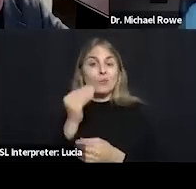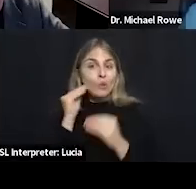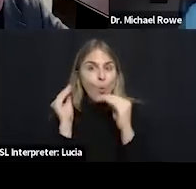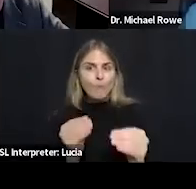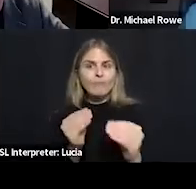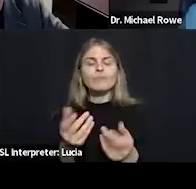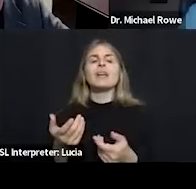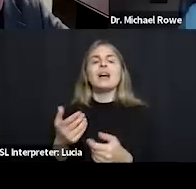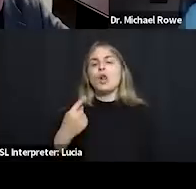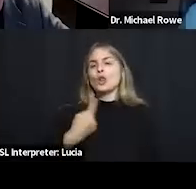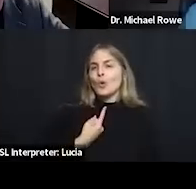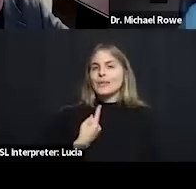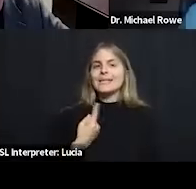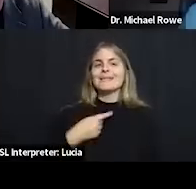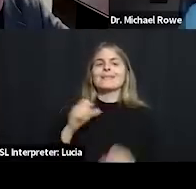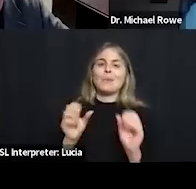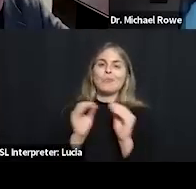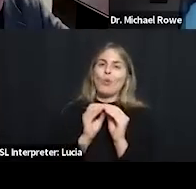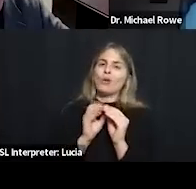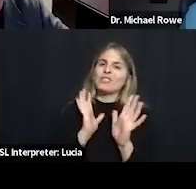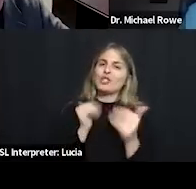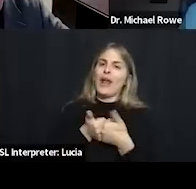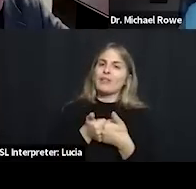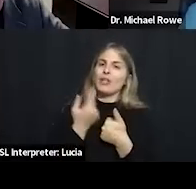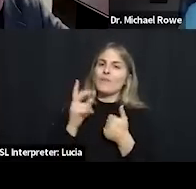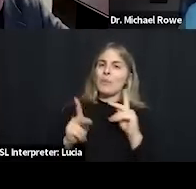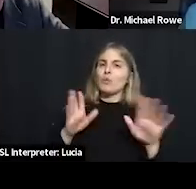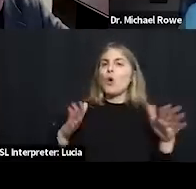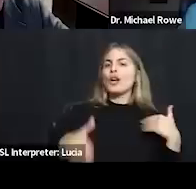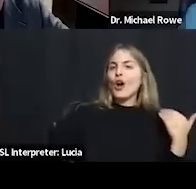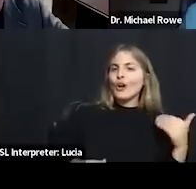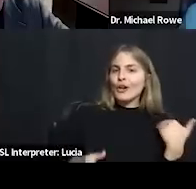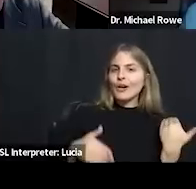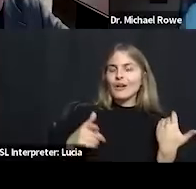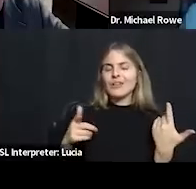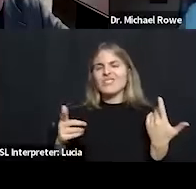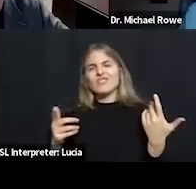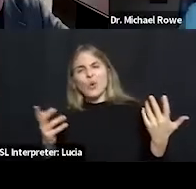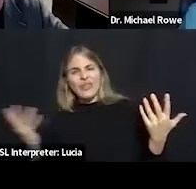puede ser aún más difícil que para las personas más jóvenes. A eso le agregamos las marginalidades interseccionales